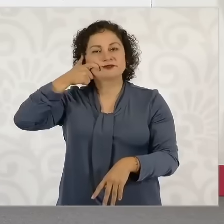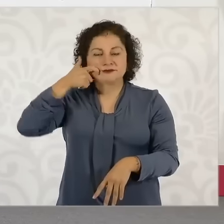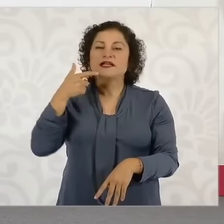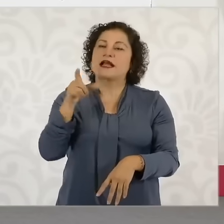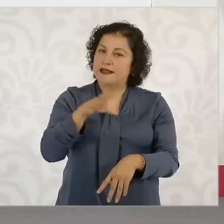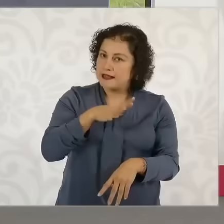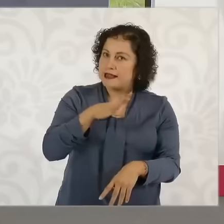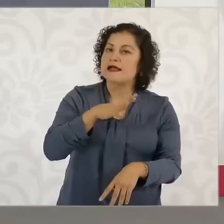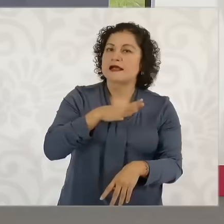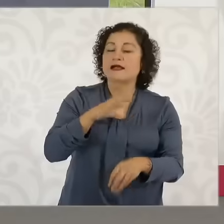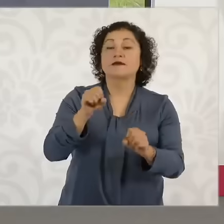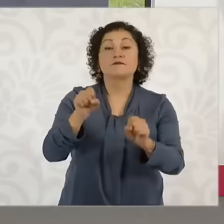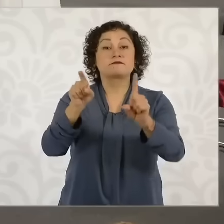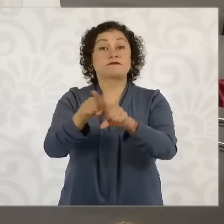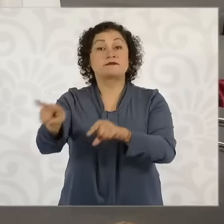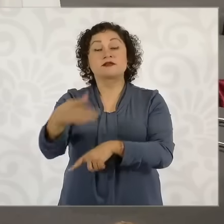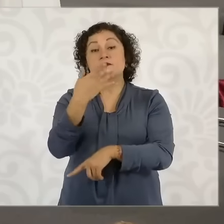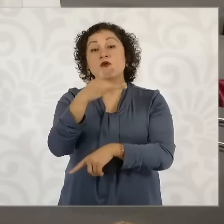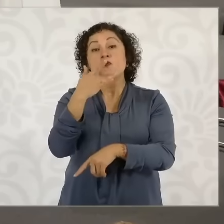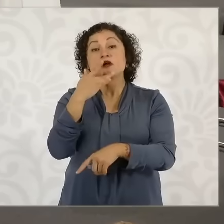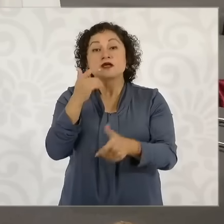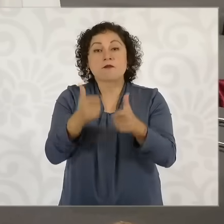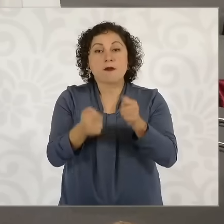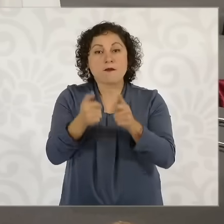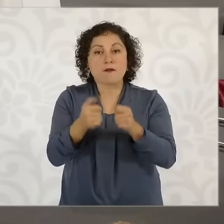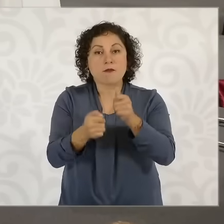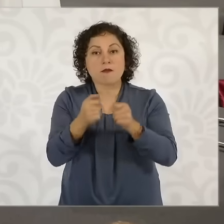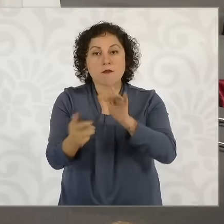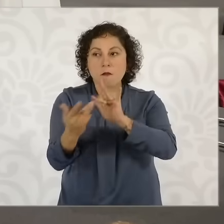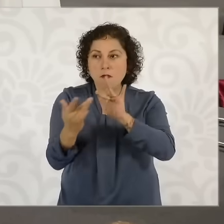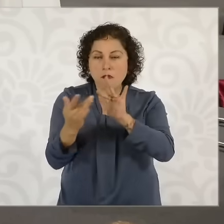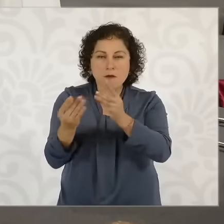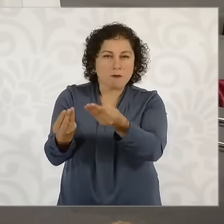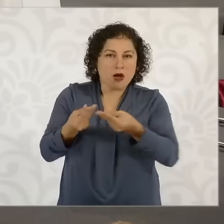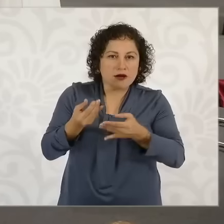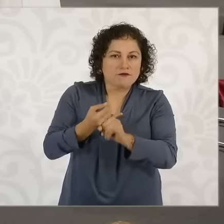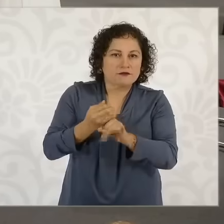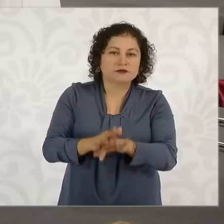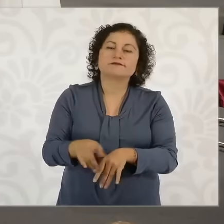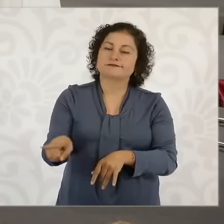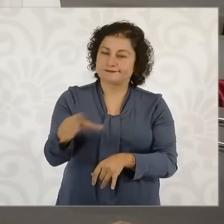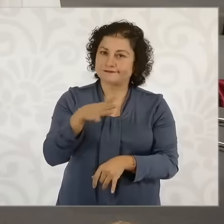constante de lo que nosotros querramos de tal ah aquí están las disponibilidades. Eso es muy